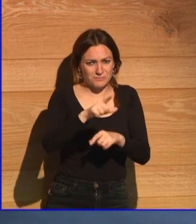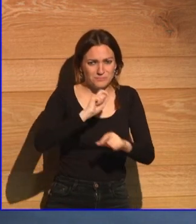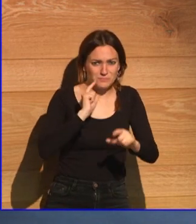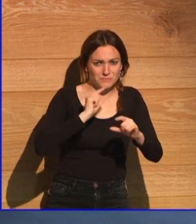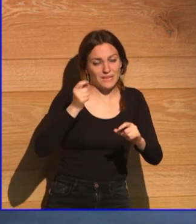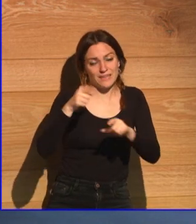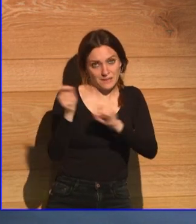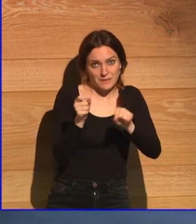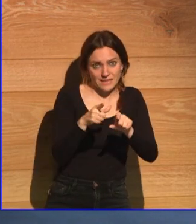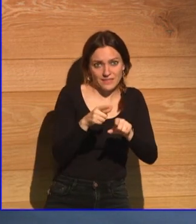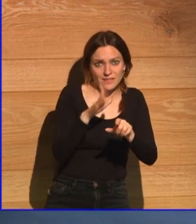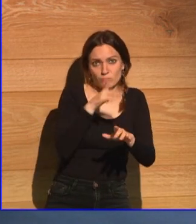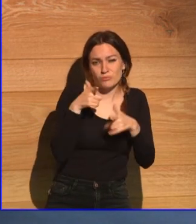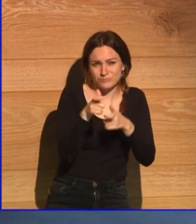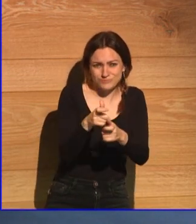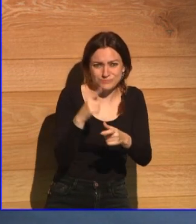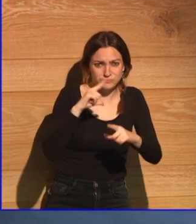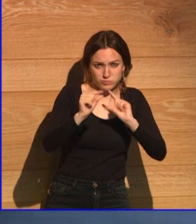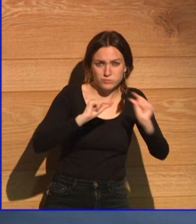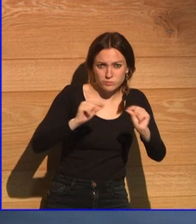Recordar que el primer europeo